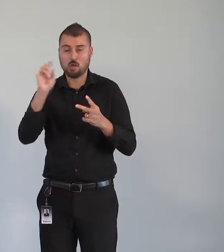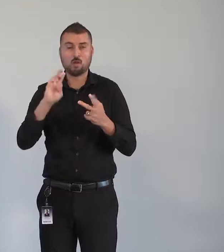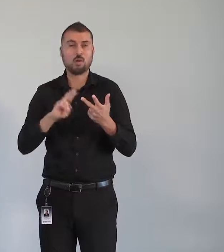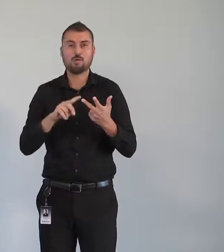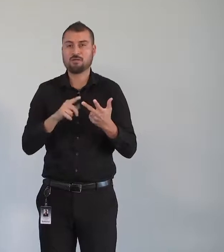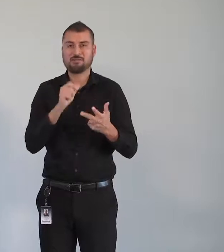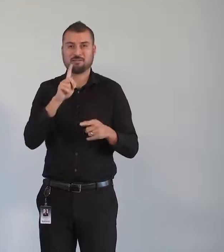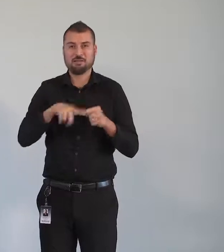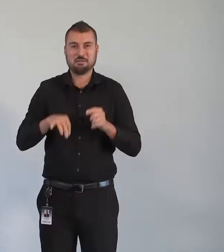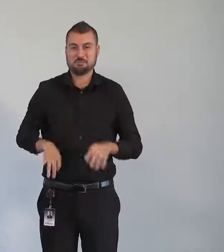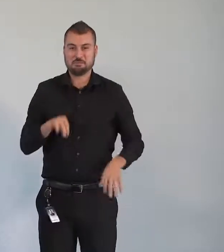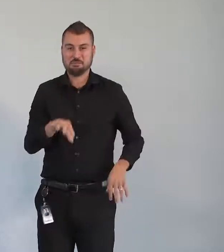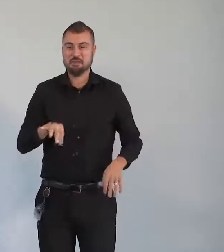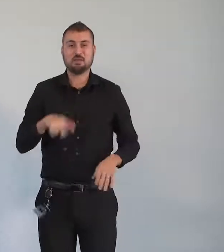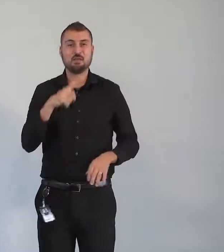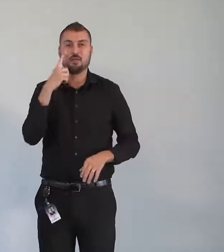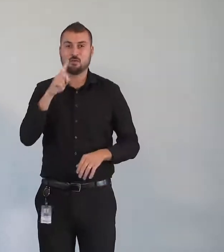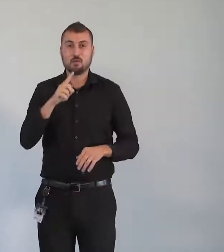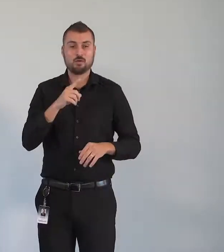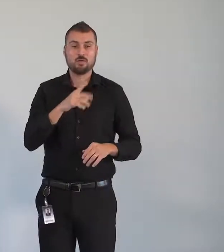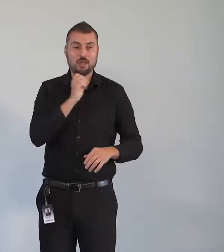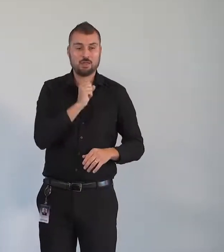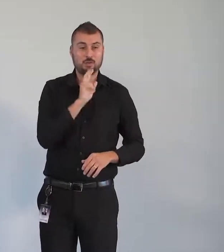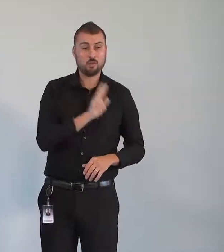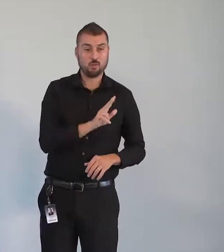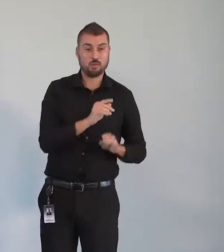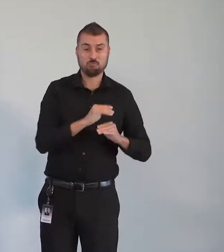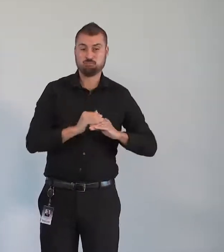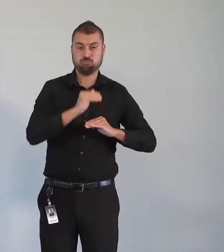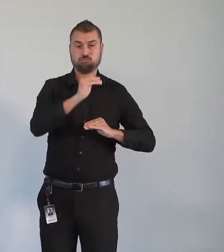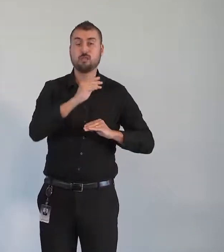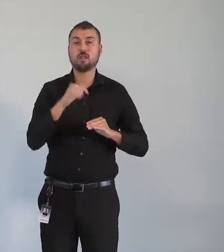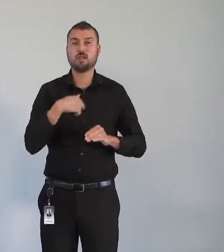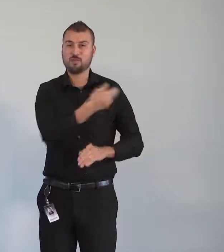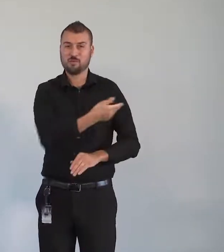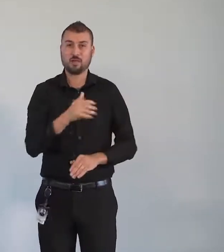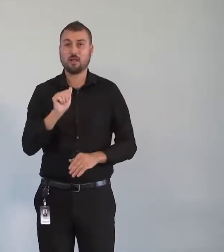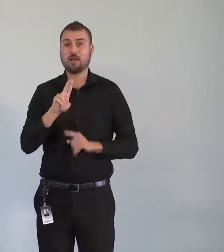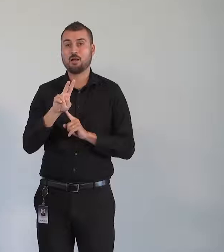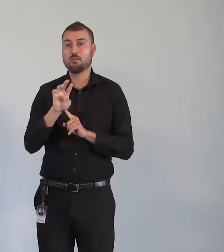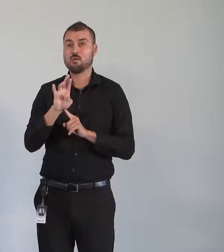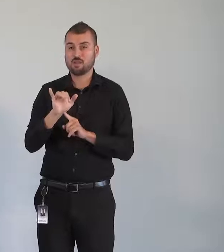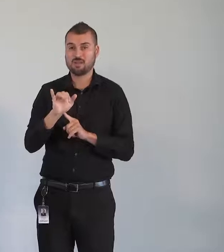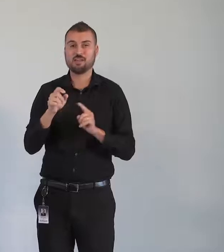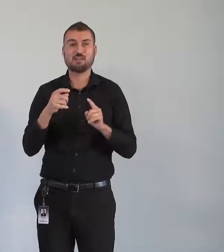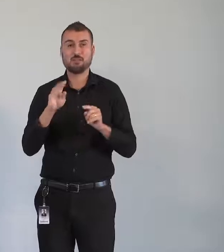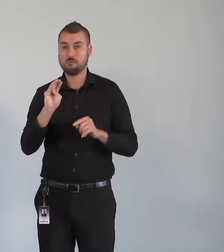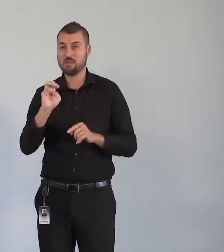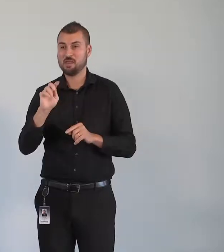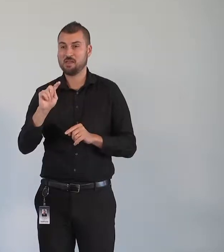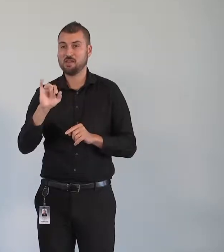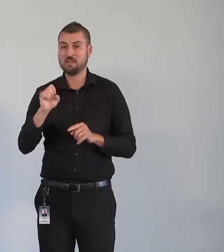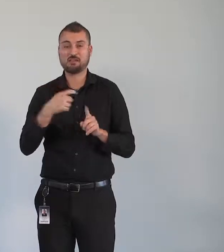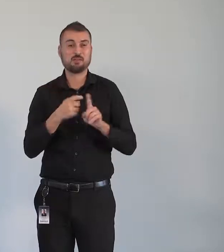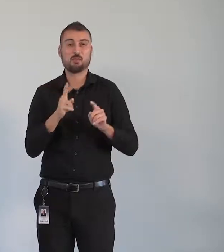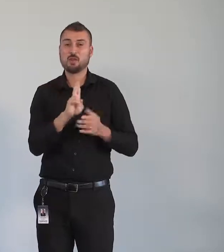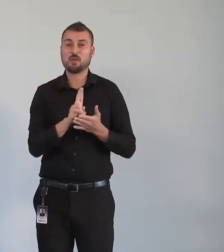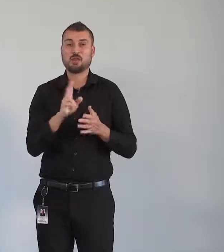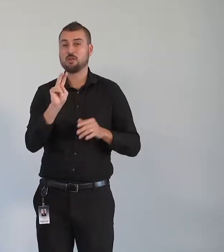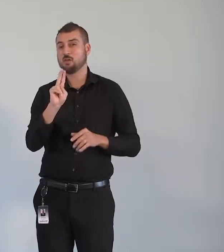pueden pagar para mayores de tres años Doy la bienvenida a Aubrey mentis de United Way of the Plains y